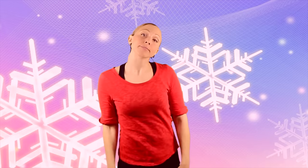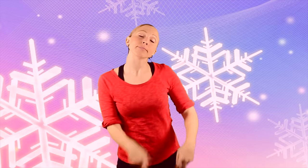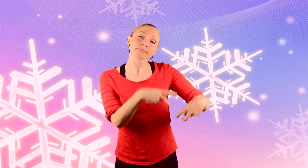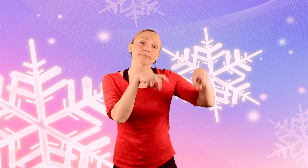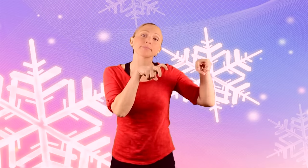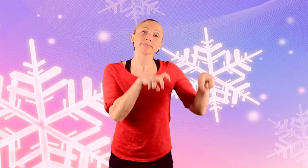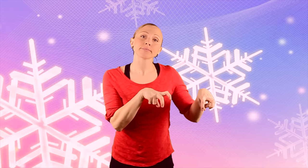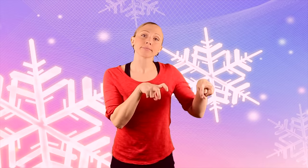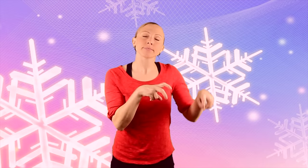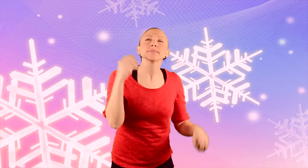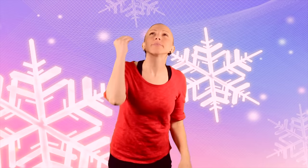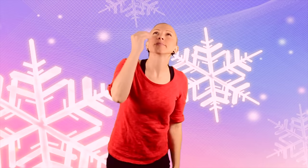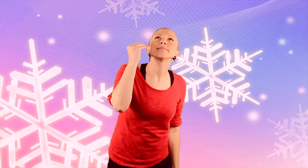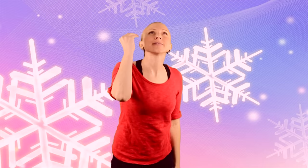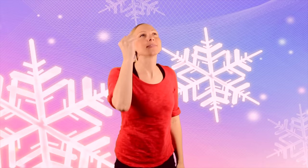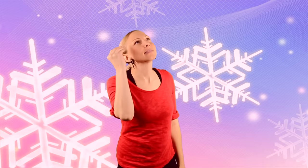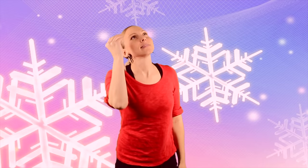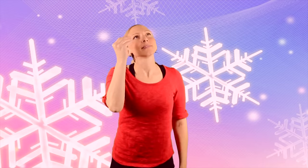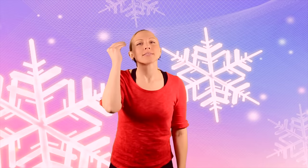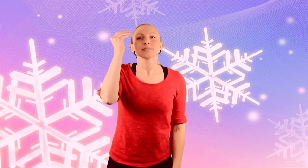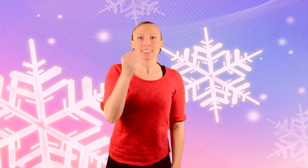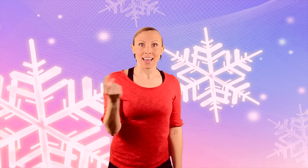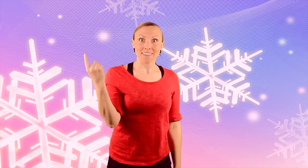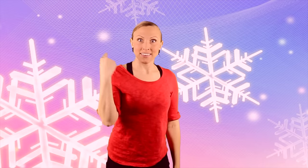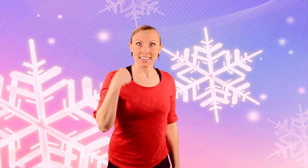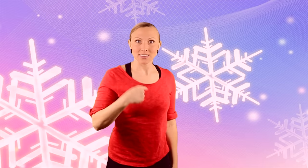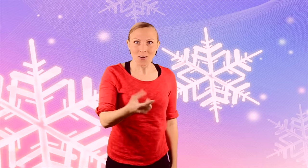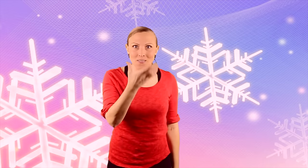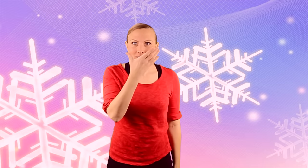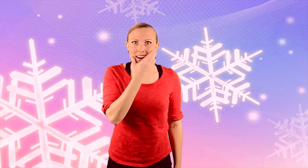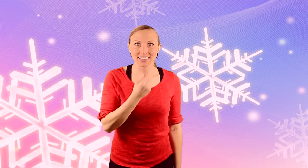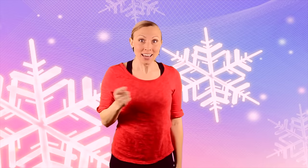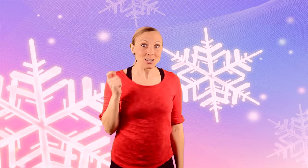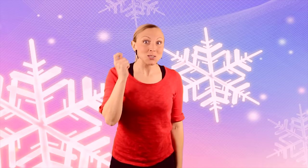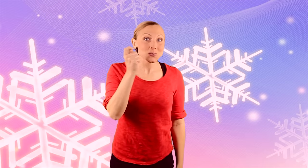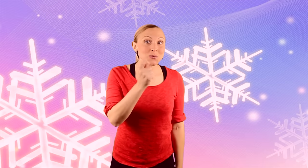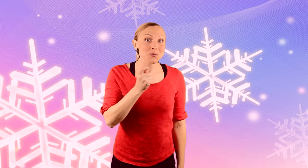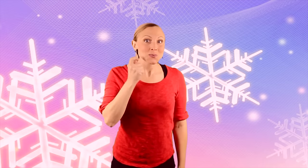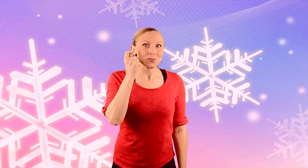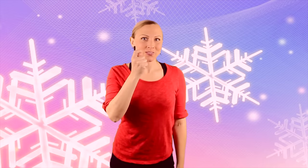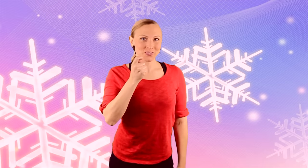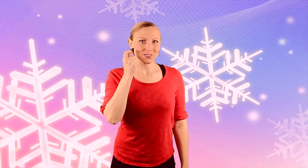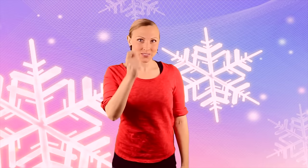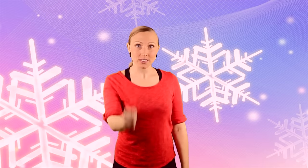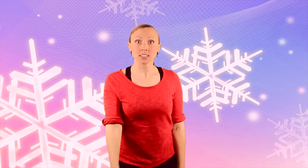satt vi där och drömde om en vit och vacker jul.